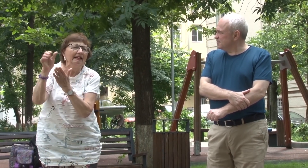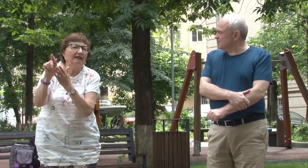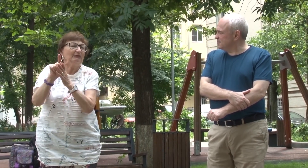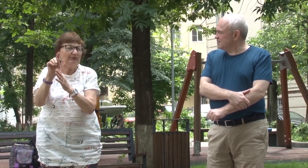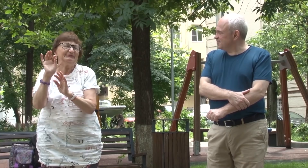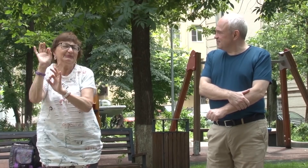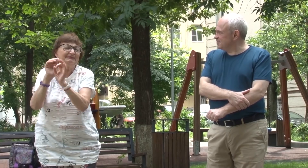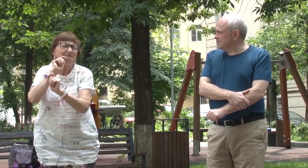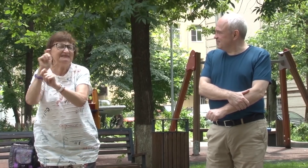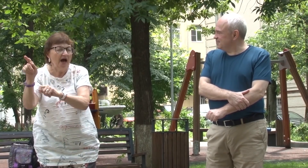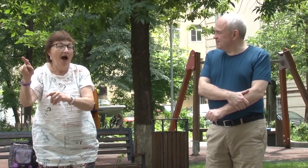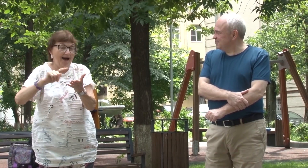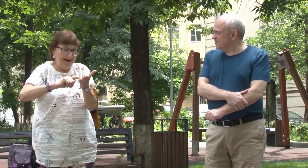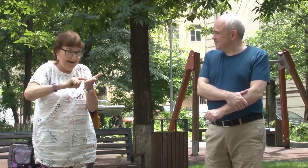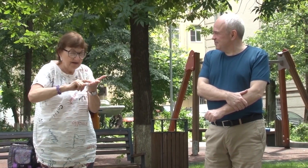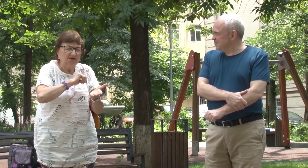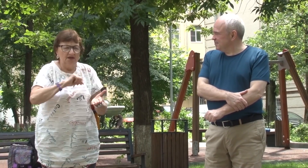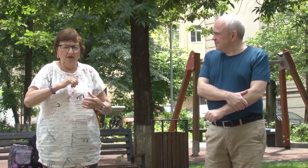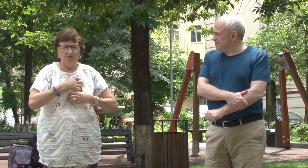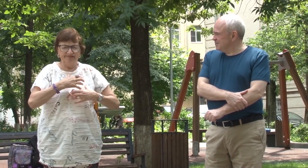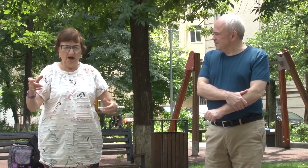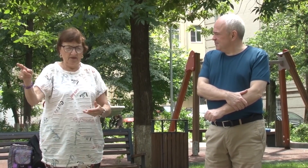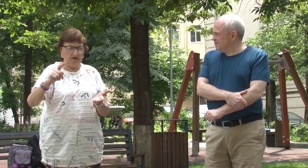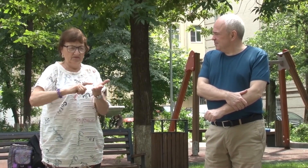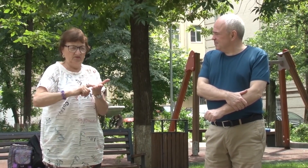Пытались задобрить, отстегивали проценты. Эти «рисовальщики» были богатыми,